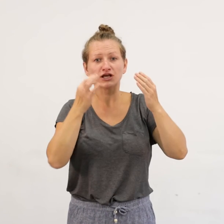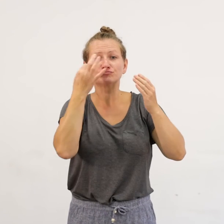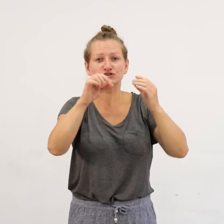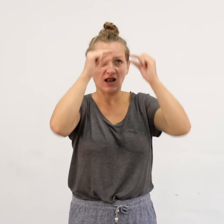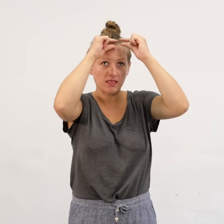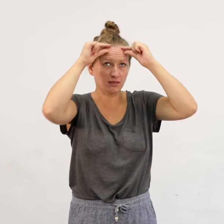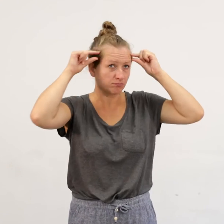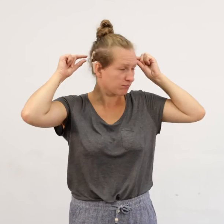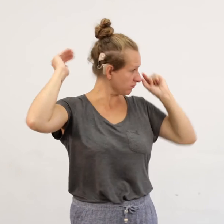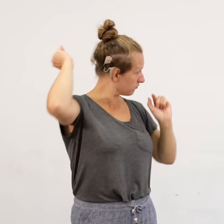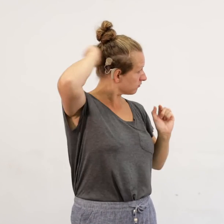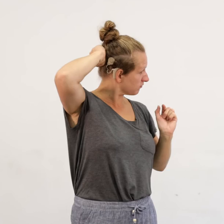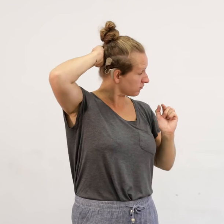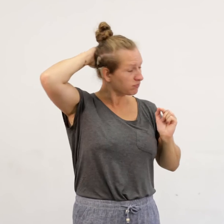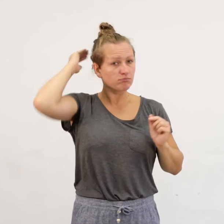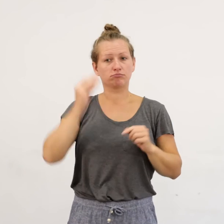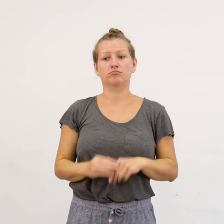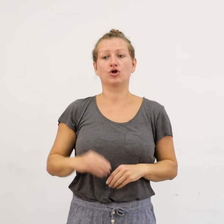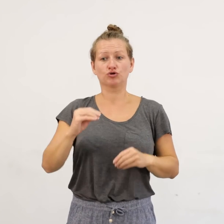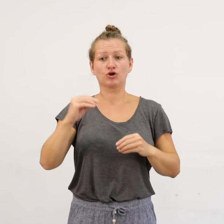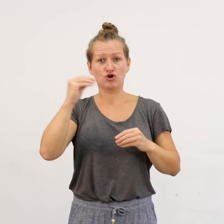Wewnątrz hełmu znajduje się czarny fasunek.